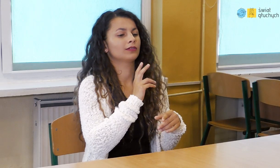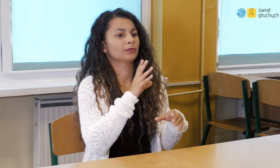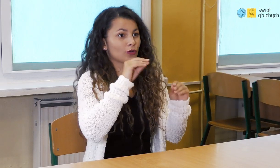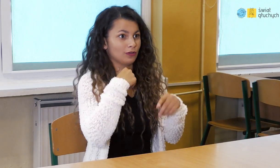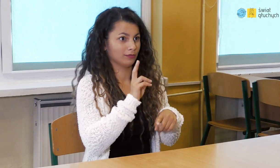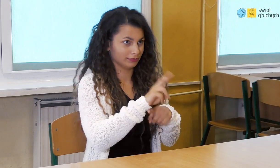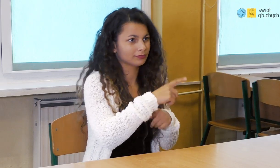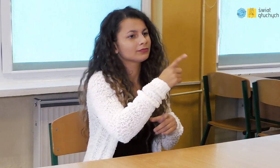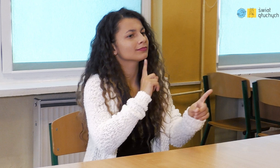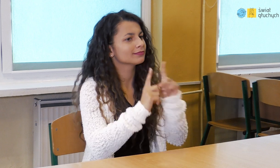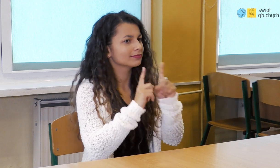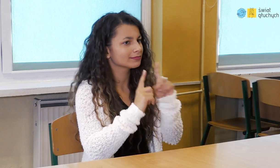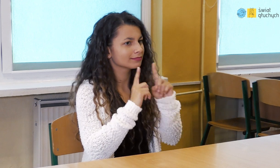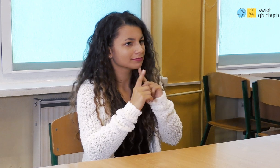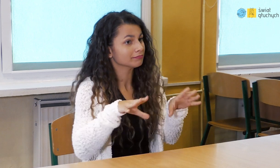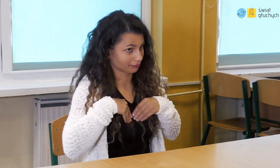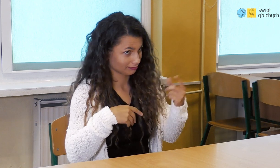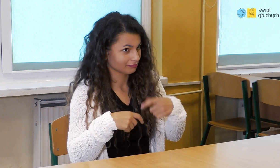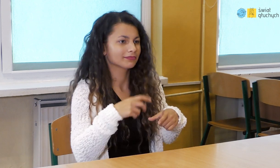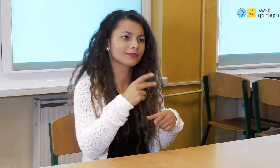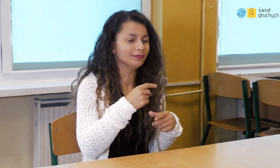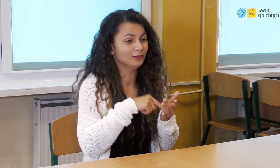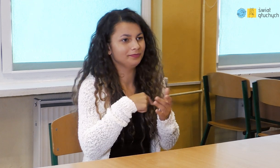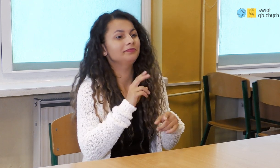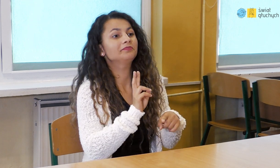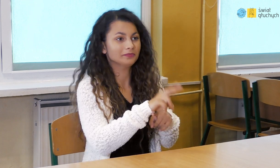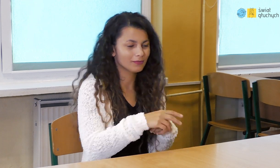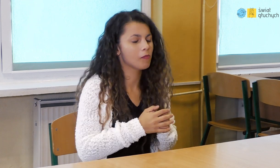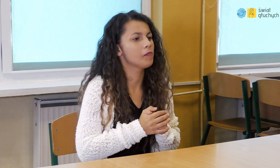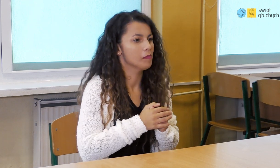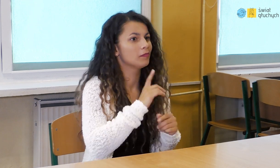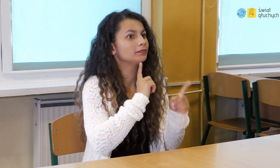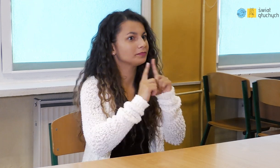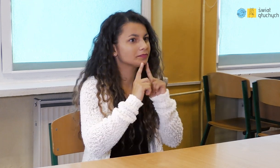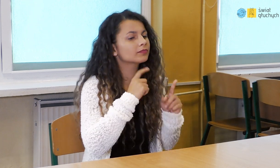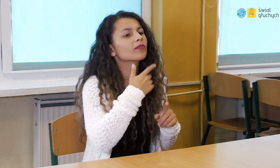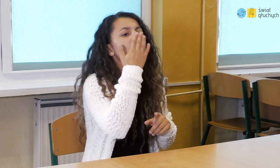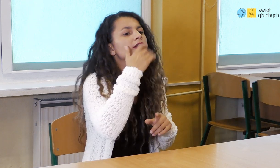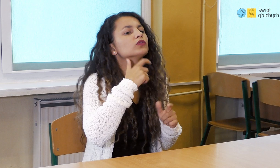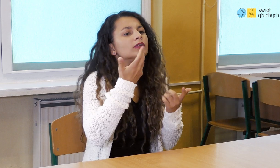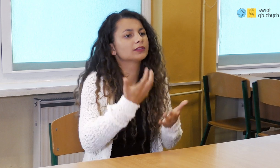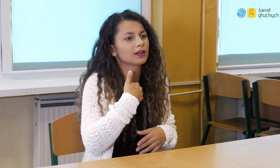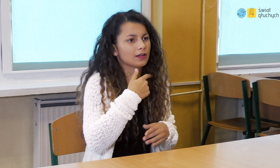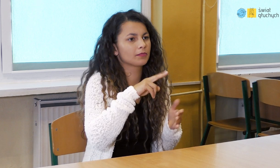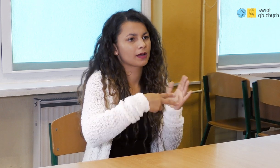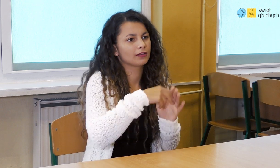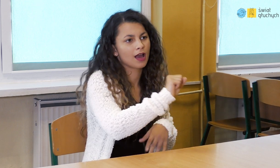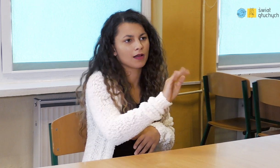To jest rozmowa, w której szkoła decyduje, czy Cię przyjmie do szkoły, czy też nie. Na rozmowie, pytali czego oczekuję.